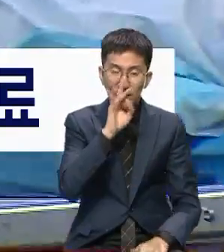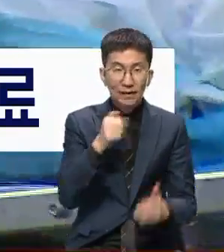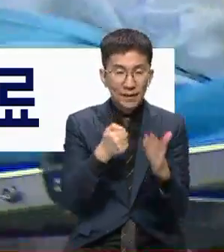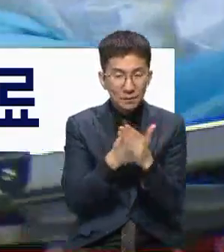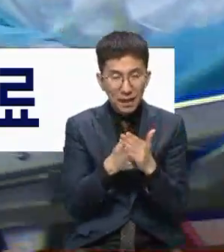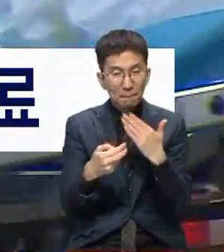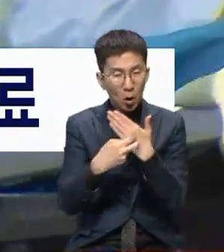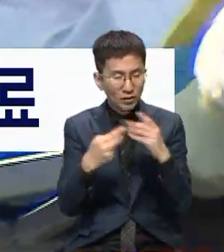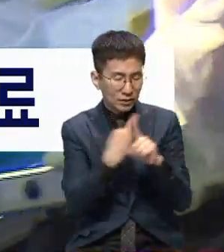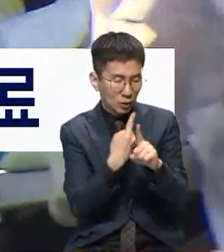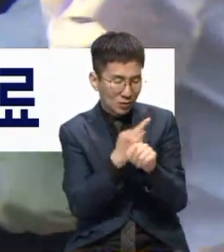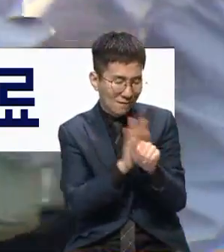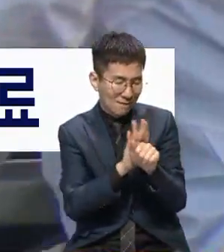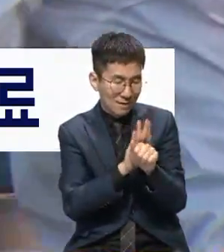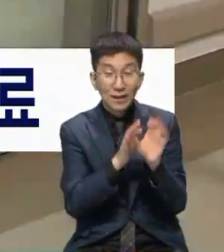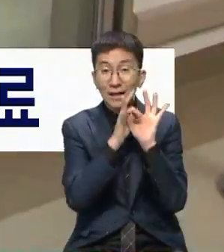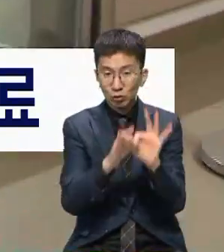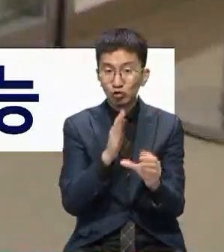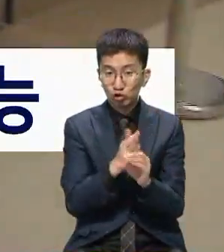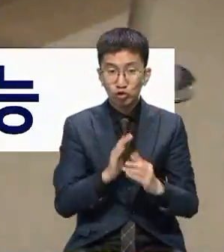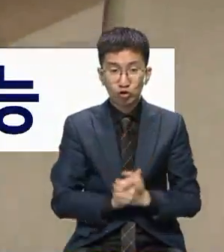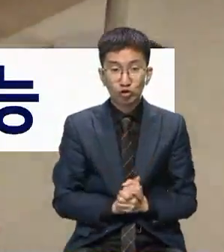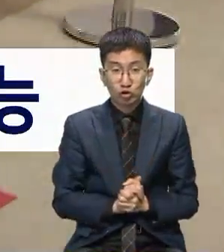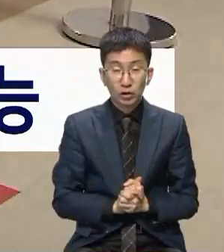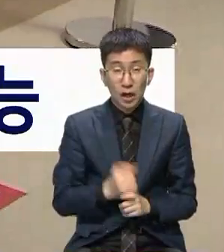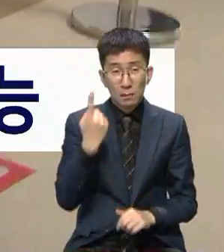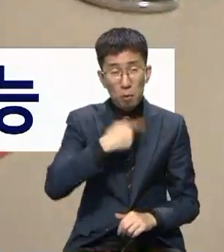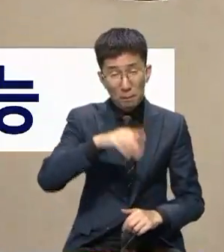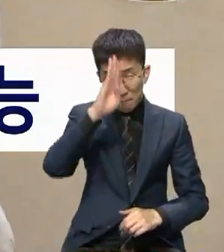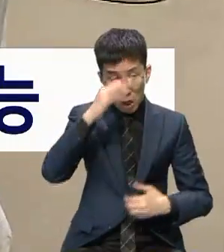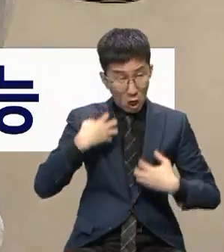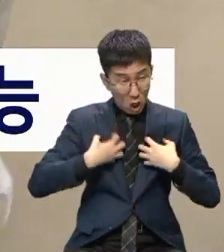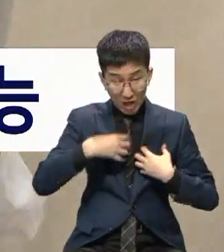몸에 이상이 나타날 경우 재택 치료자들은